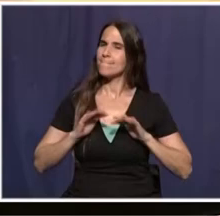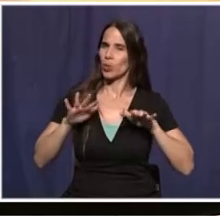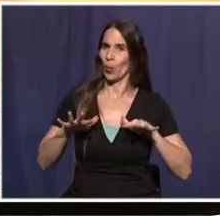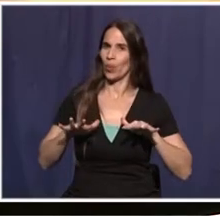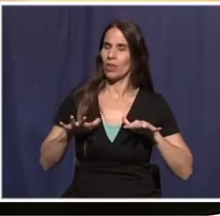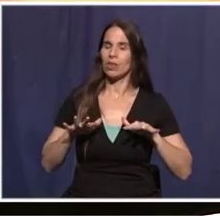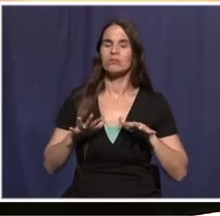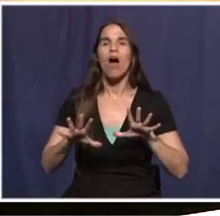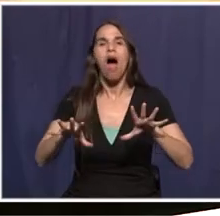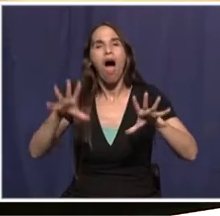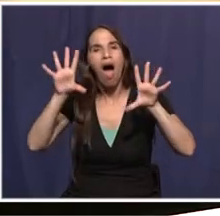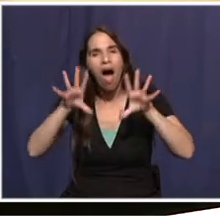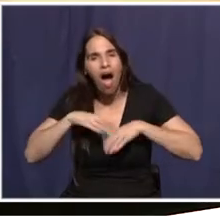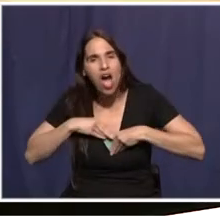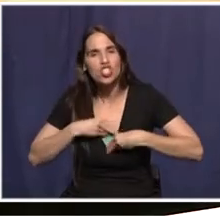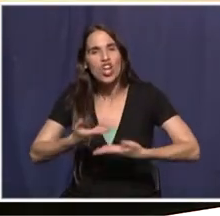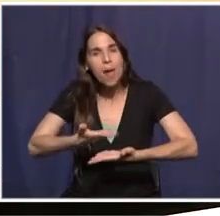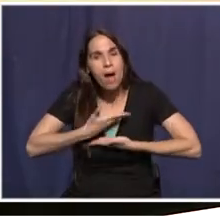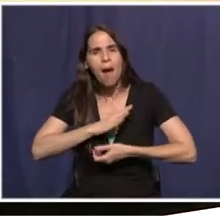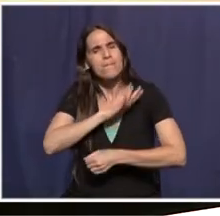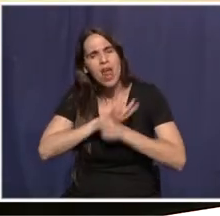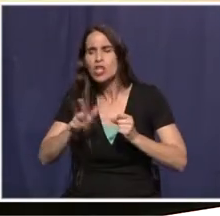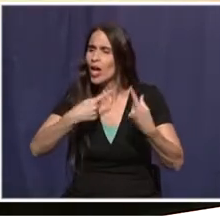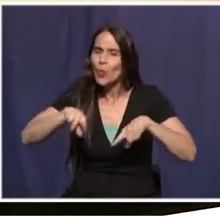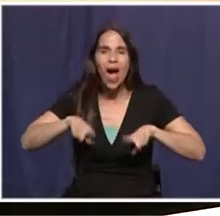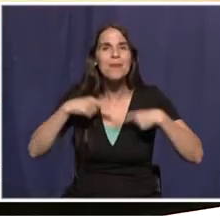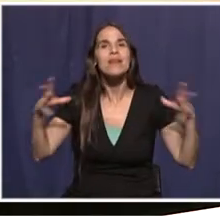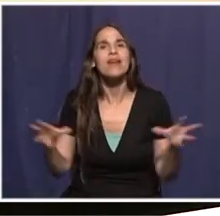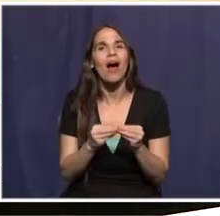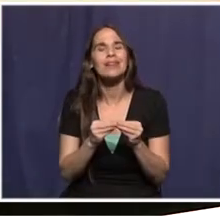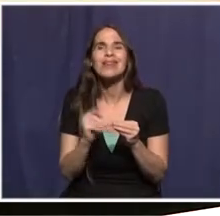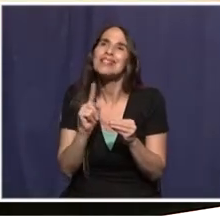עם העובדה שאנחנו חיים כאן יחד, لحقيقة أننا نعيش هنا معا וזה אינו מצב זמני ואינו בר שינוי, وهذا ليس وضعا مؤقتا ولا يمكن تغييره،